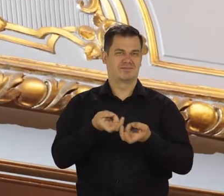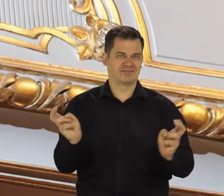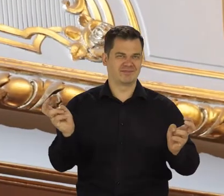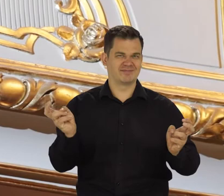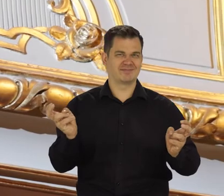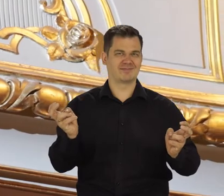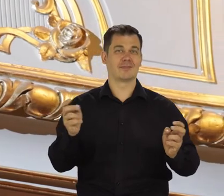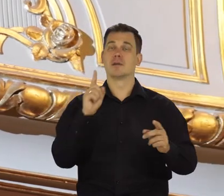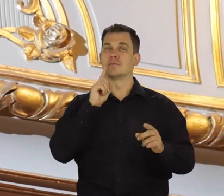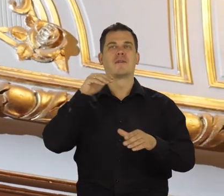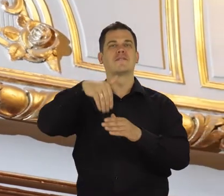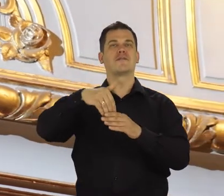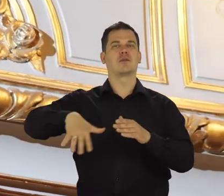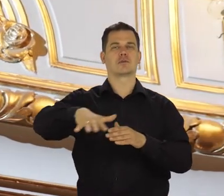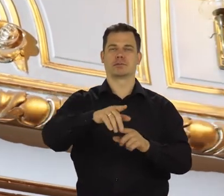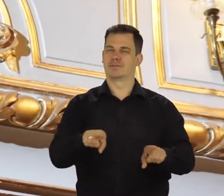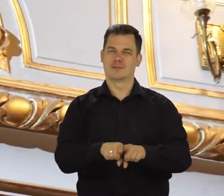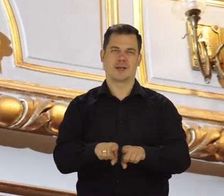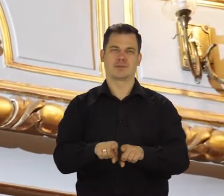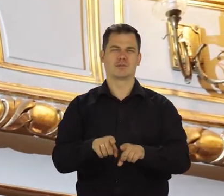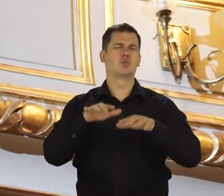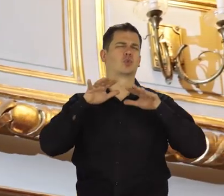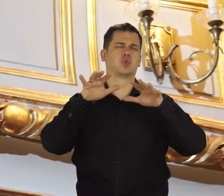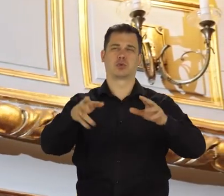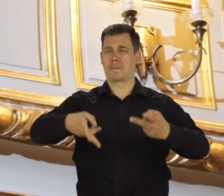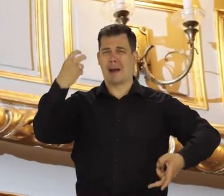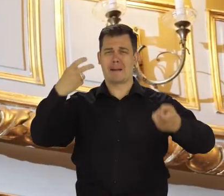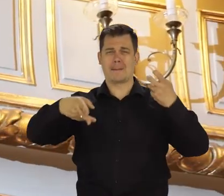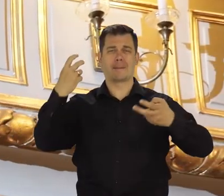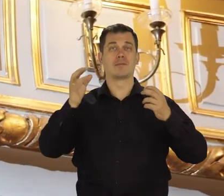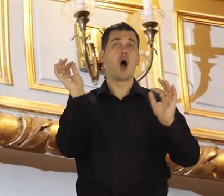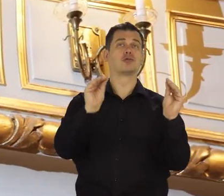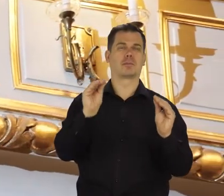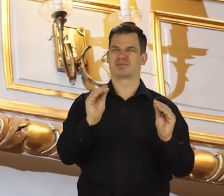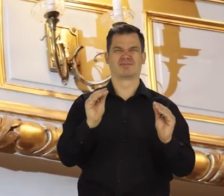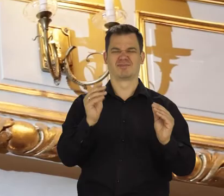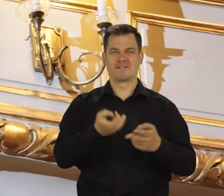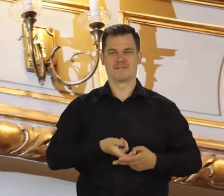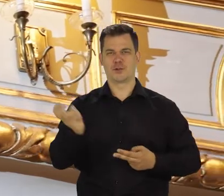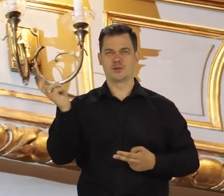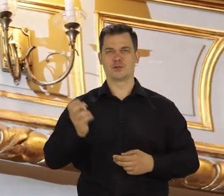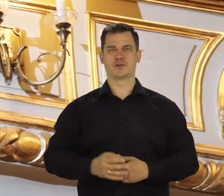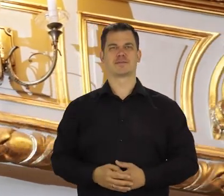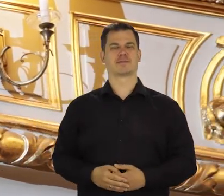Podobnie potraktowano wnętrza teatru, też dużo zdobnych elementów zostało po prostu wtedy zlikwidowanych.